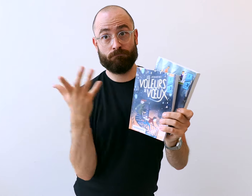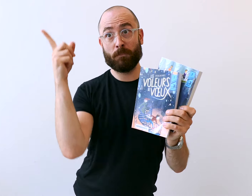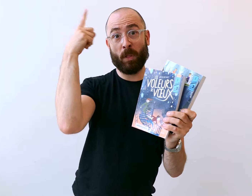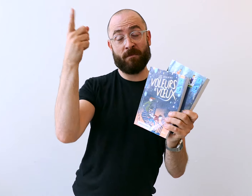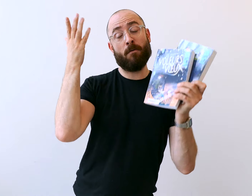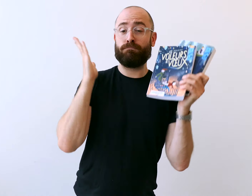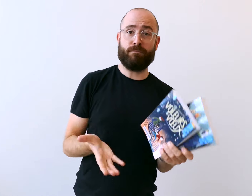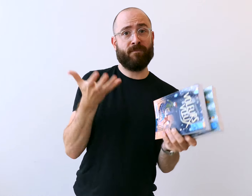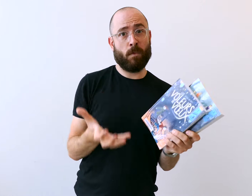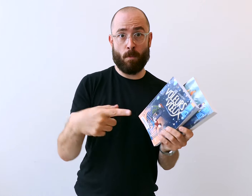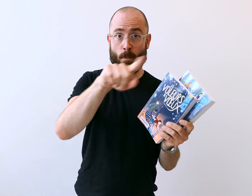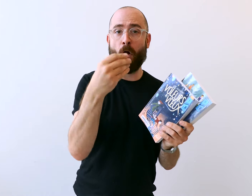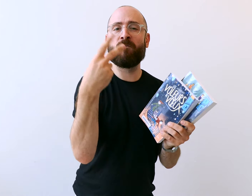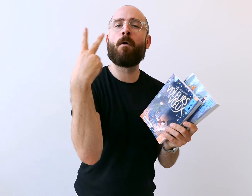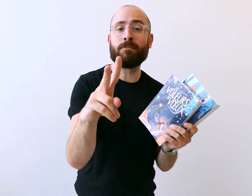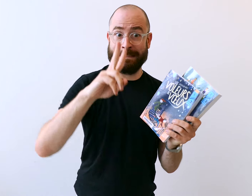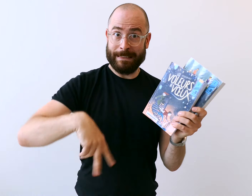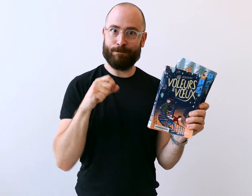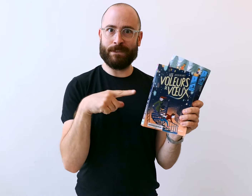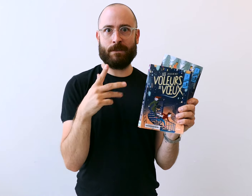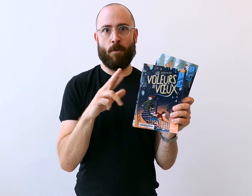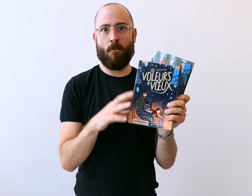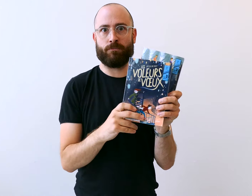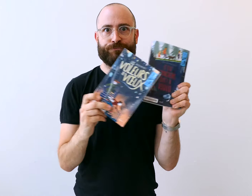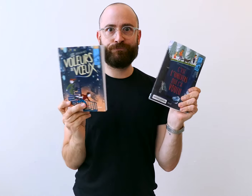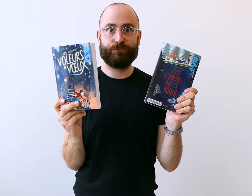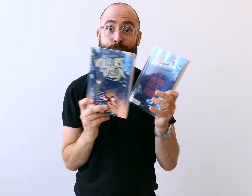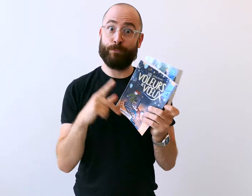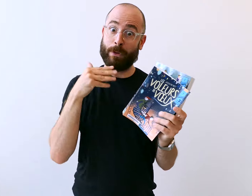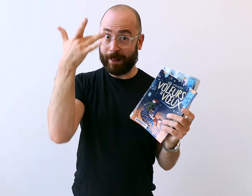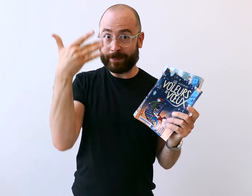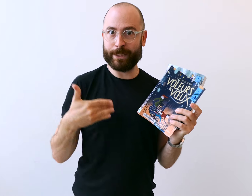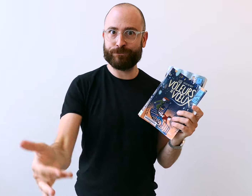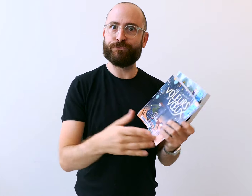Bon voilà, c'est l'Univers qui veut que vos enfants les lisent pour l'été ! Hé oui !